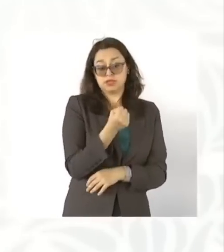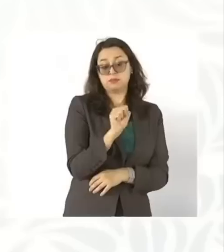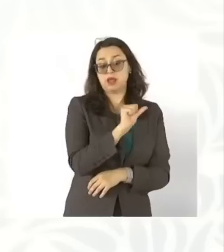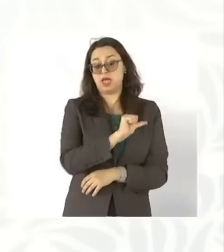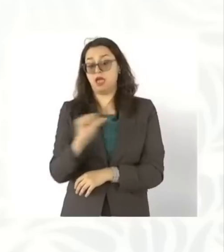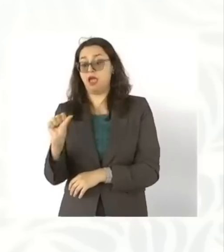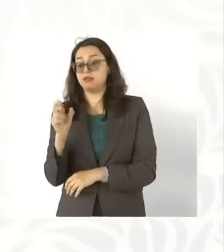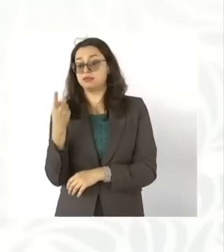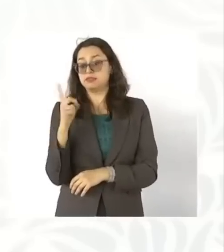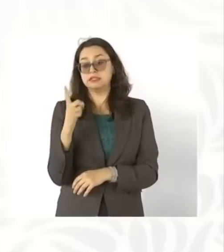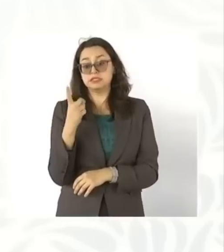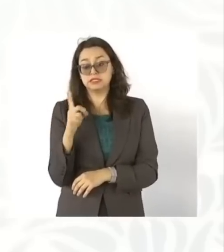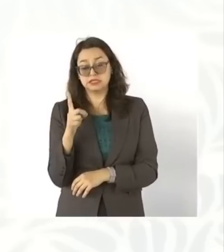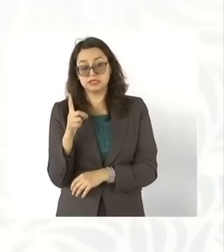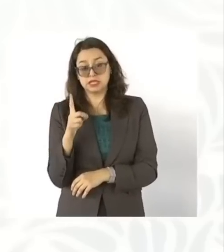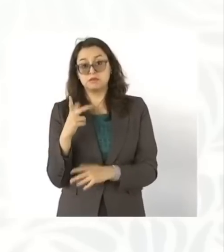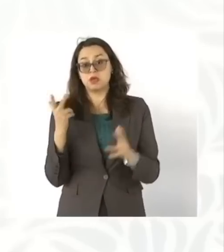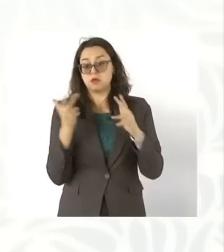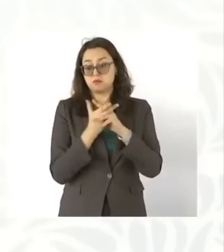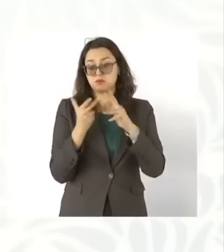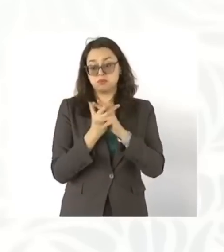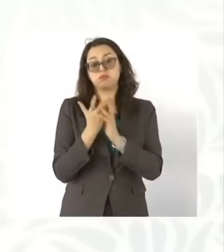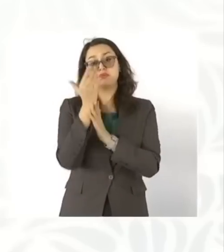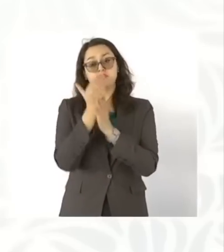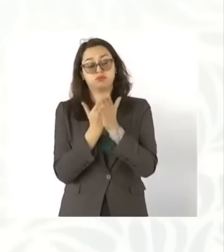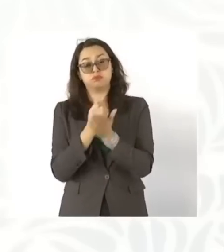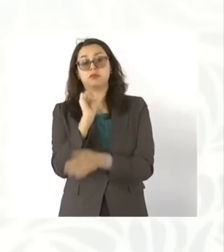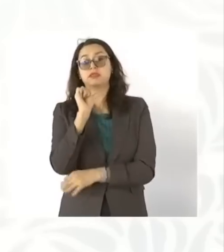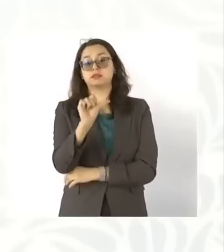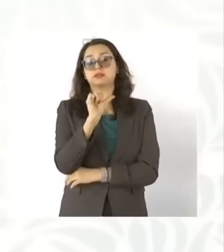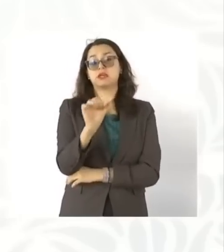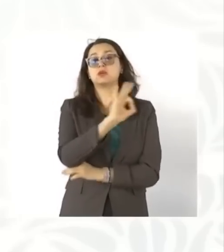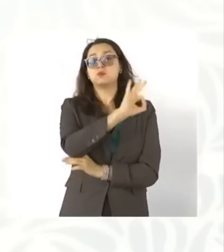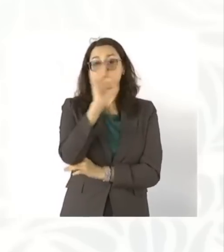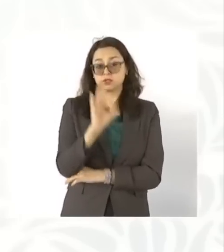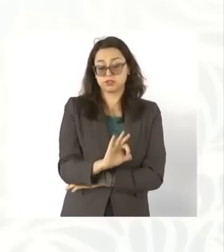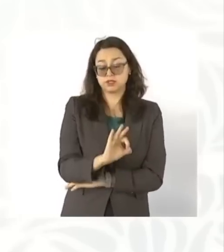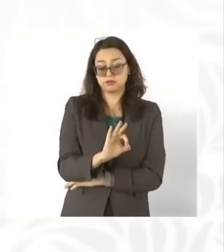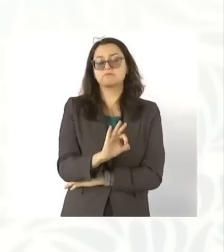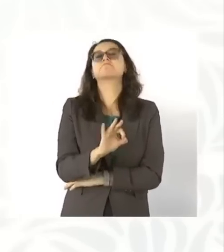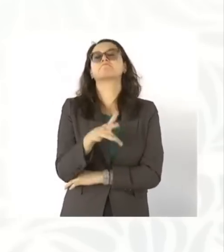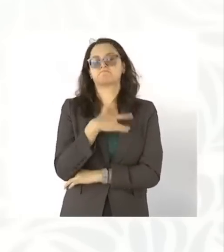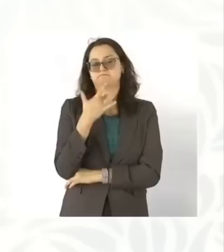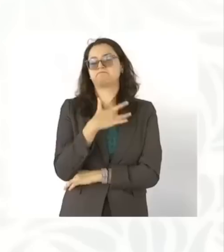una reducción en el número de homicidios del 16 por y estamos seguros que vamos a seguir